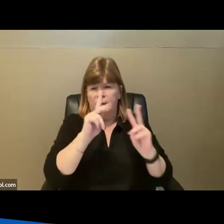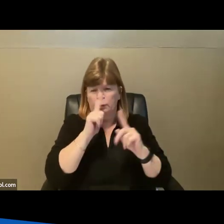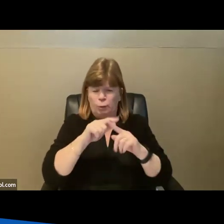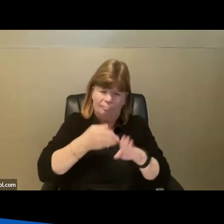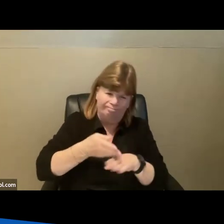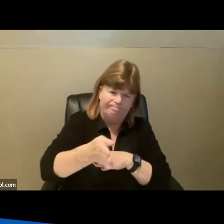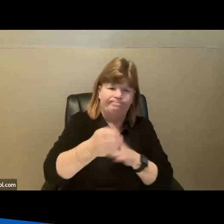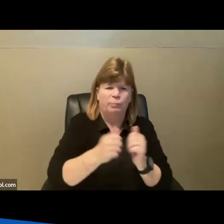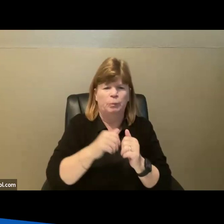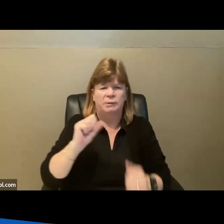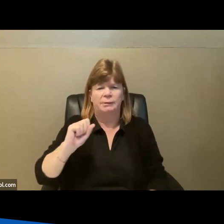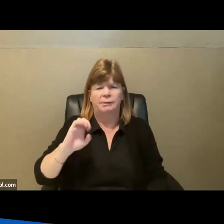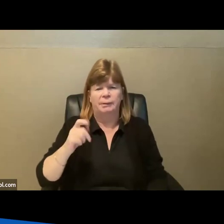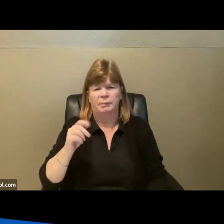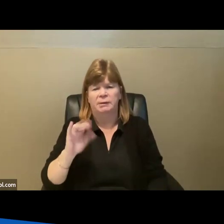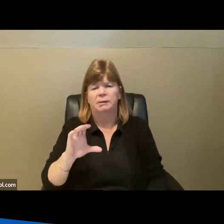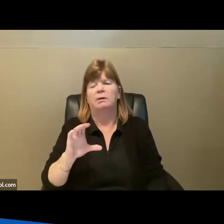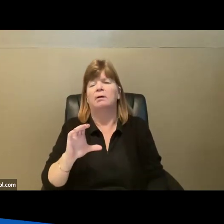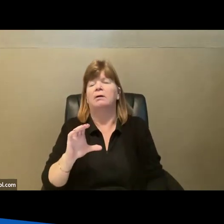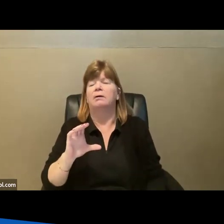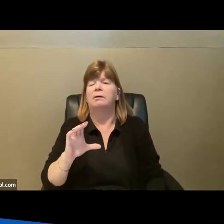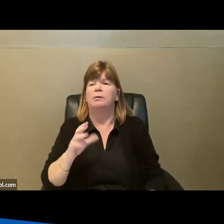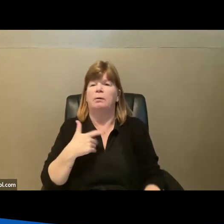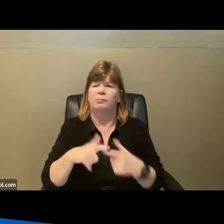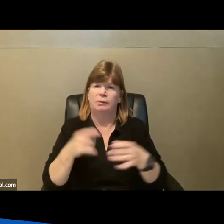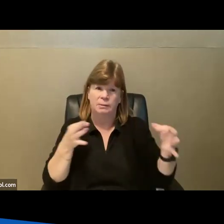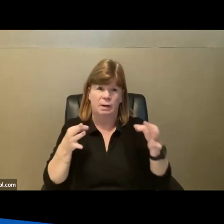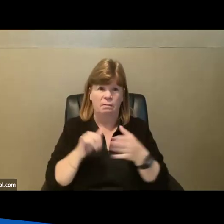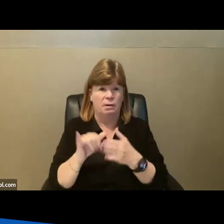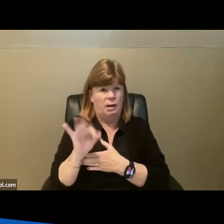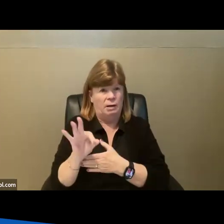sepsis quieren que digamos cuando tenemos a alguien que sospechamos que